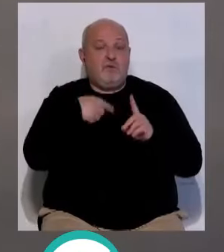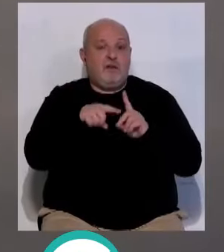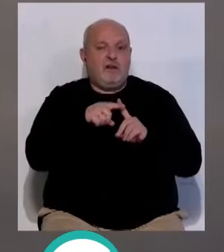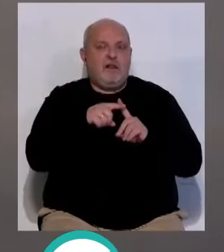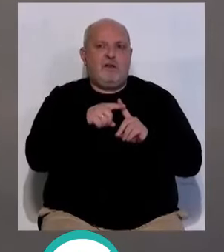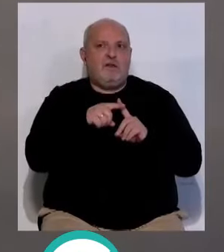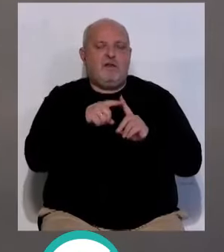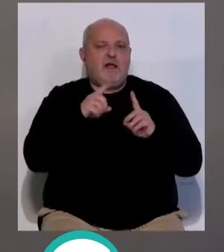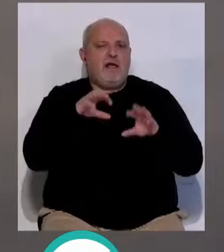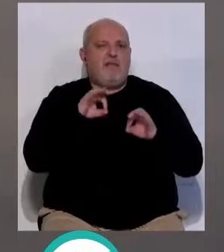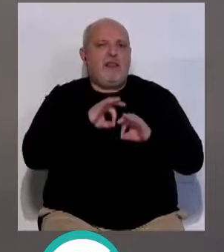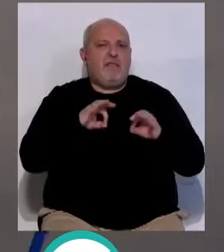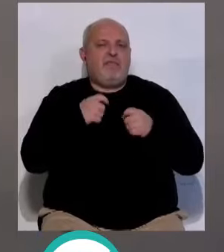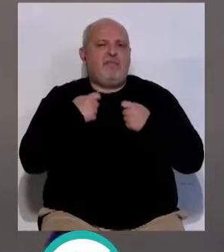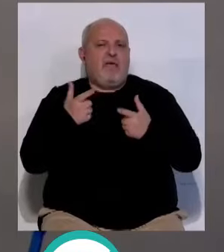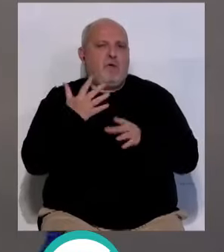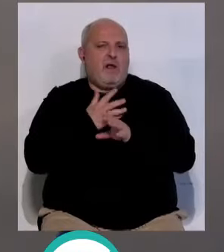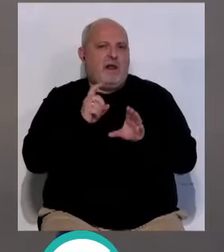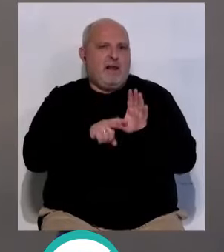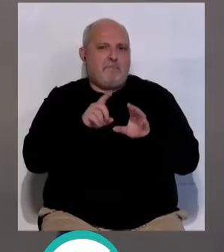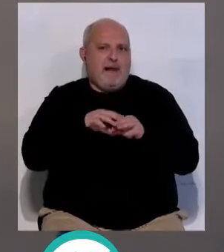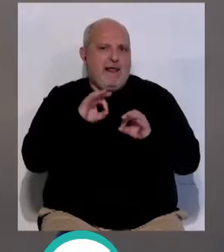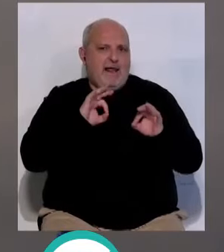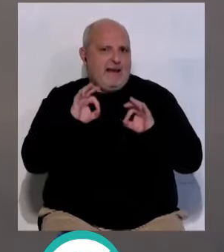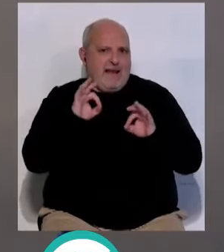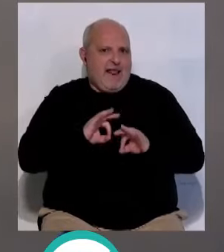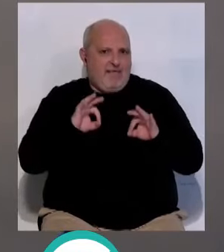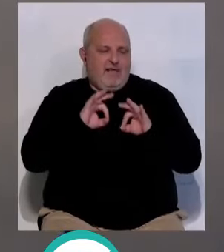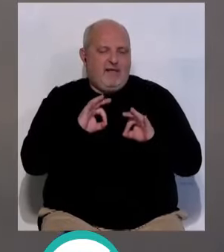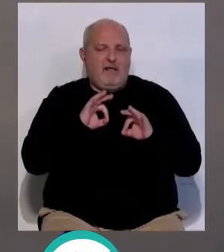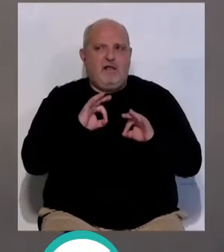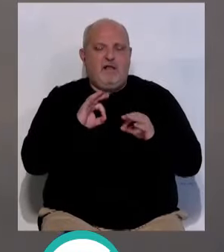le ha puesto alc ningún partido para amarrarlo quiero decir de ir por delante en el marcador